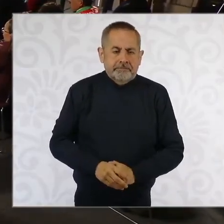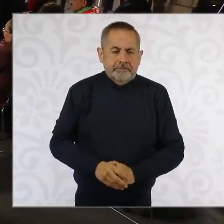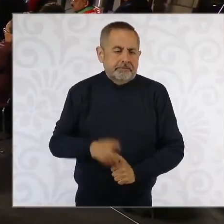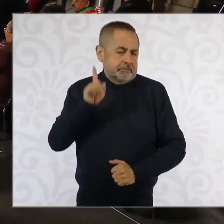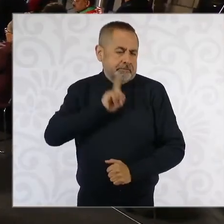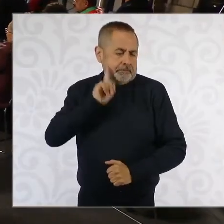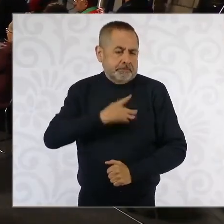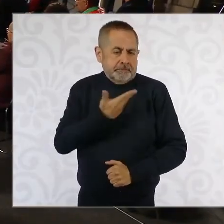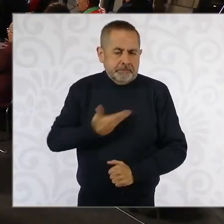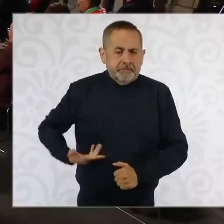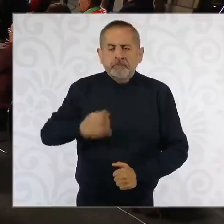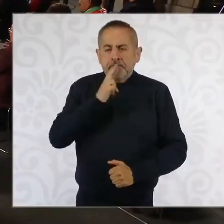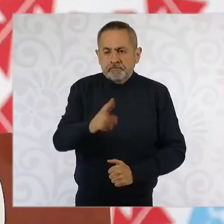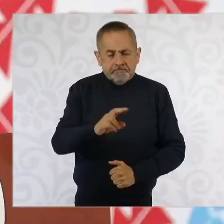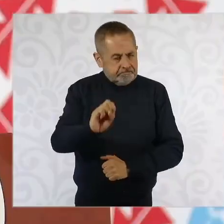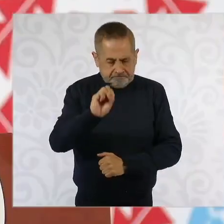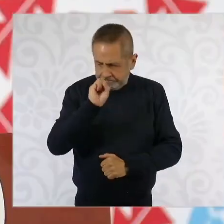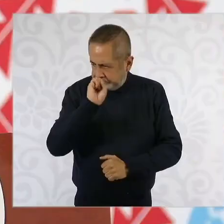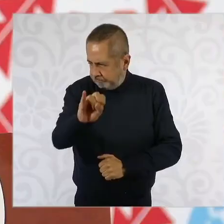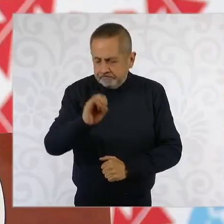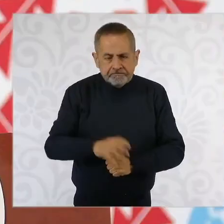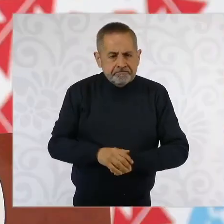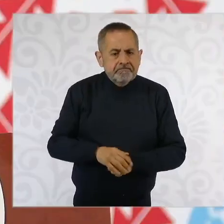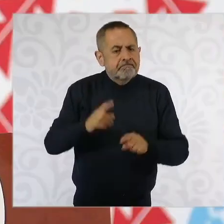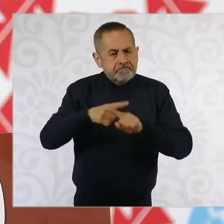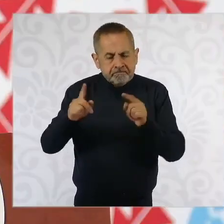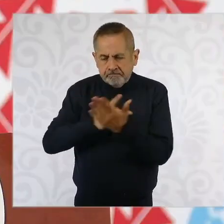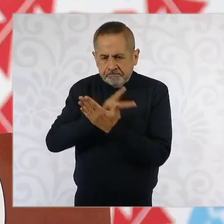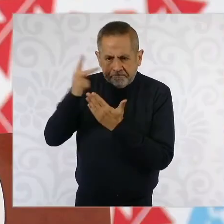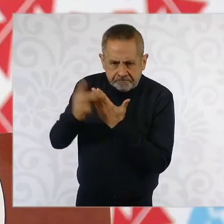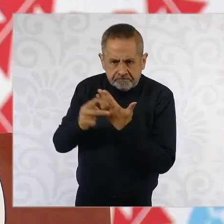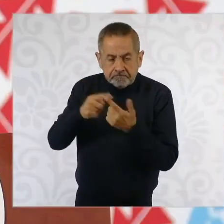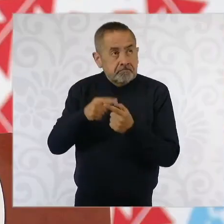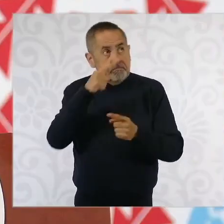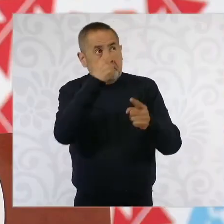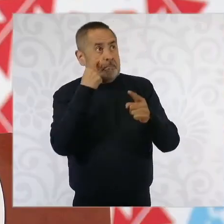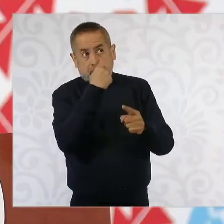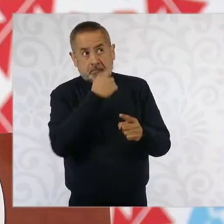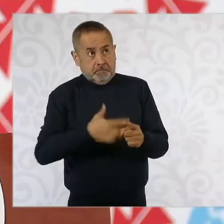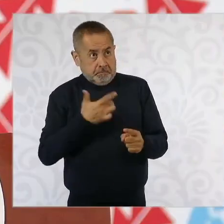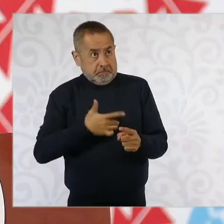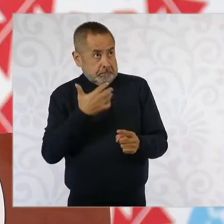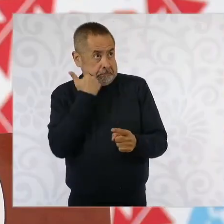uno para todos aquellos que quieran regresar de manera voluntaria a nuestro país para que